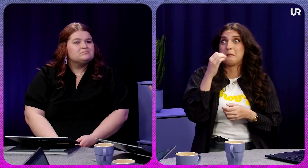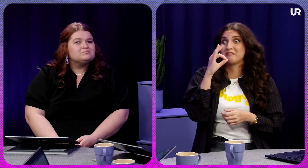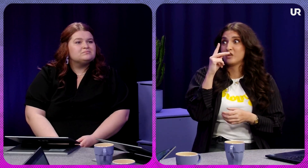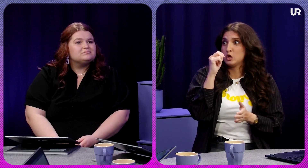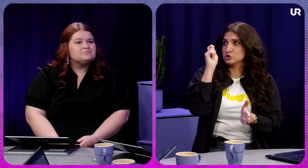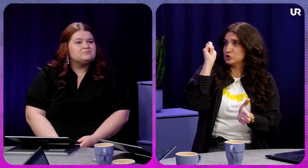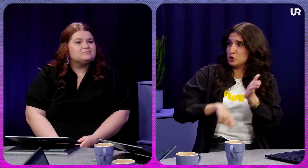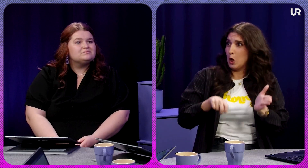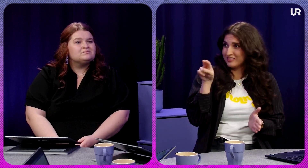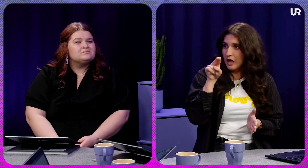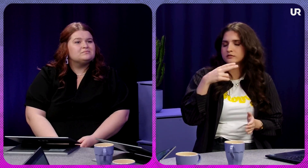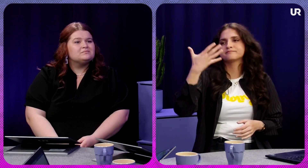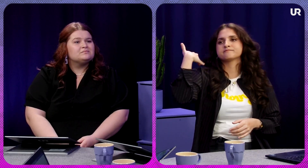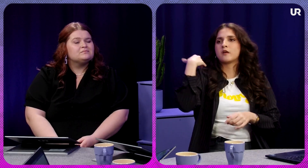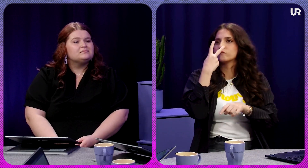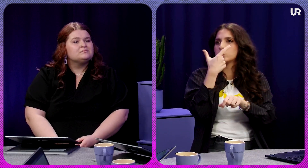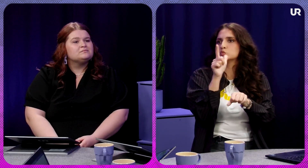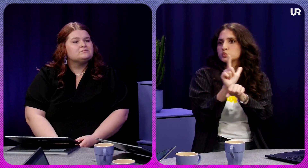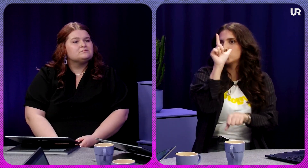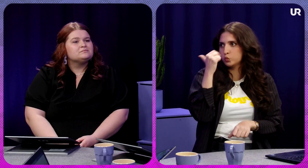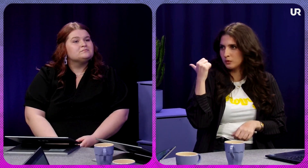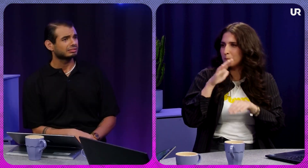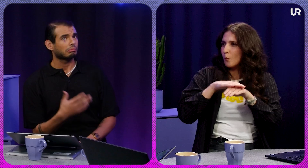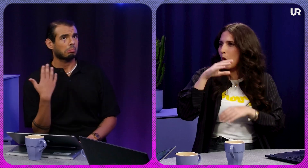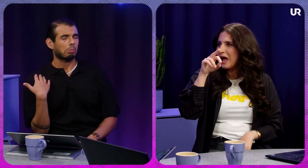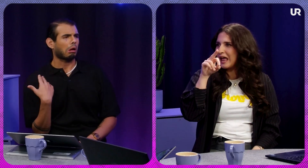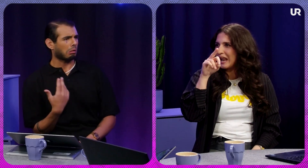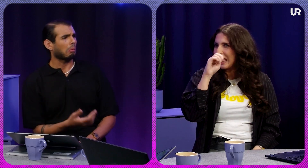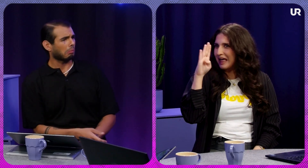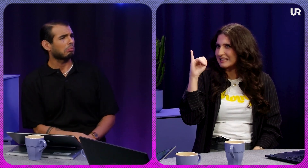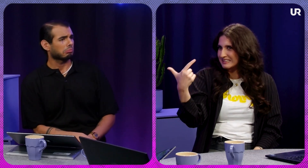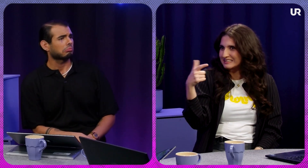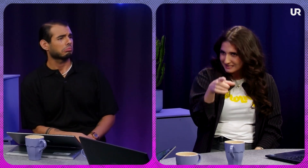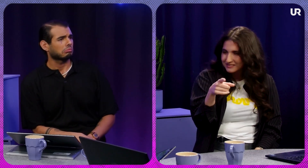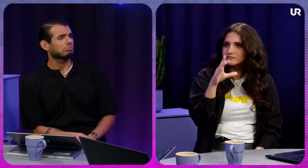Deepfakes skapades från början 2017 på Reddit- Amir: Hmm.